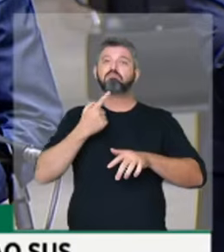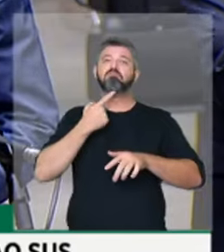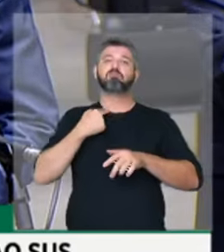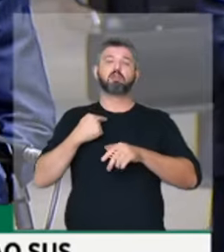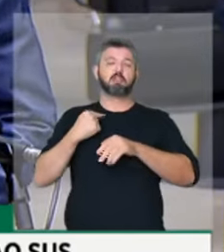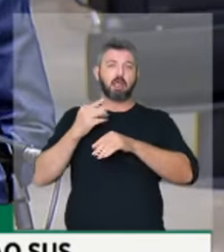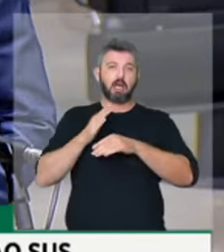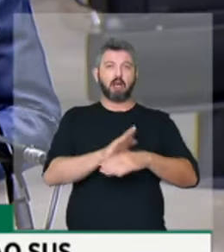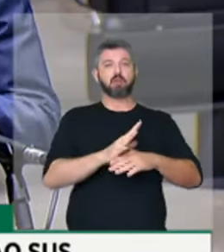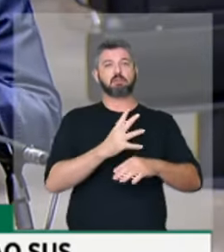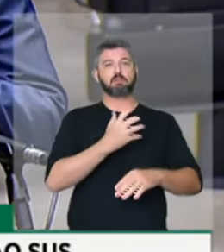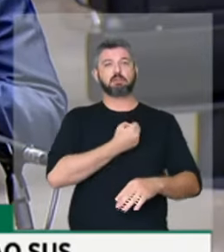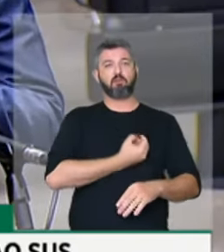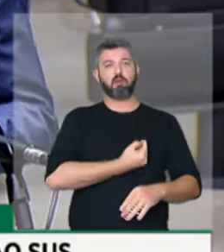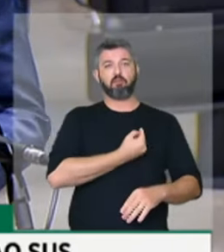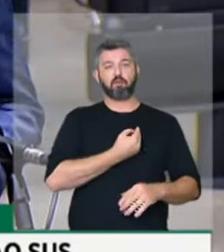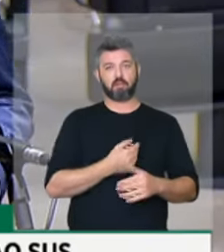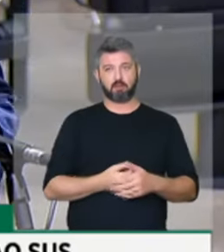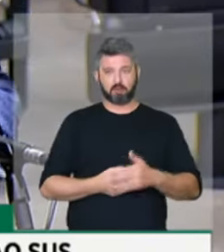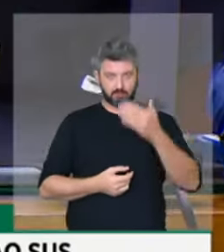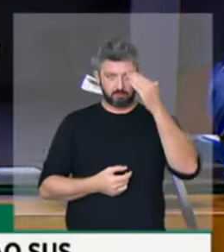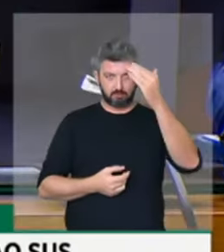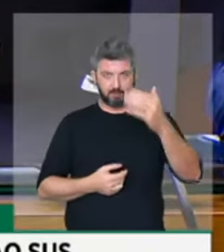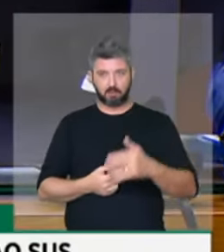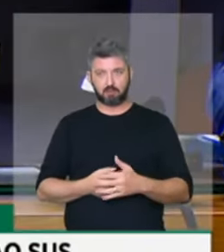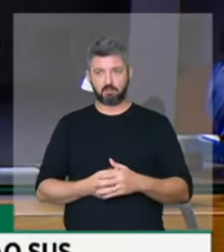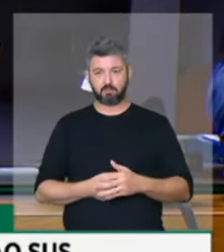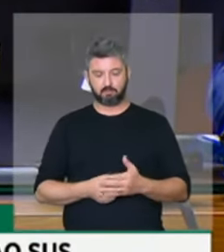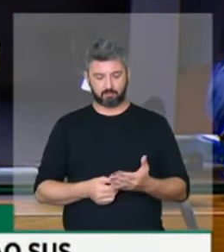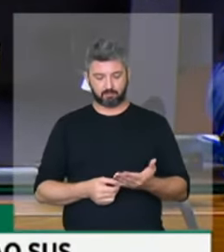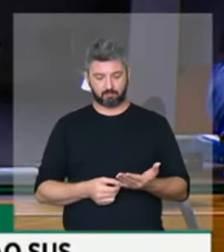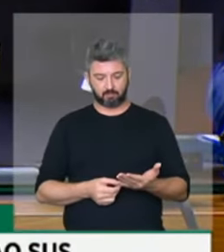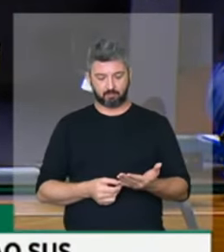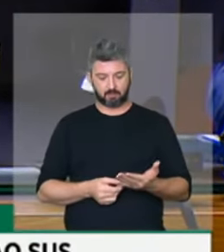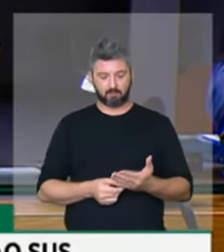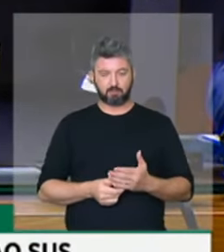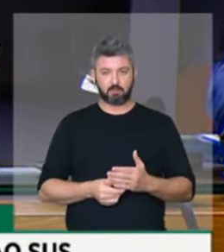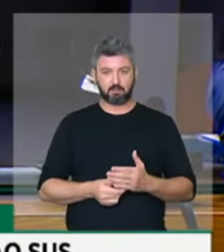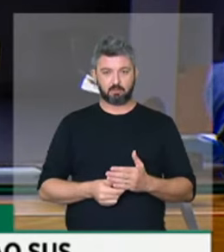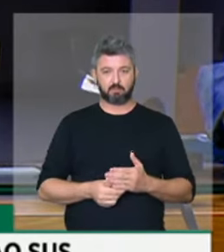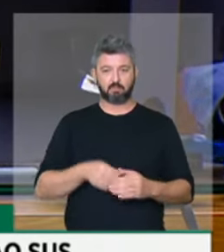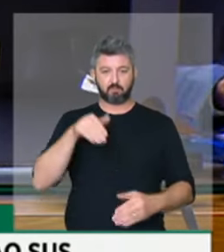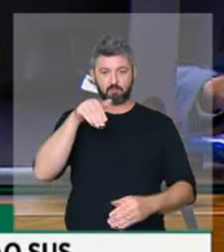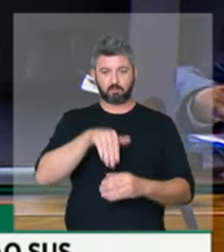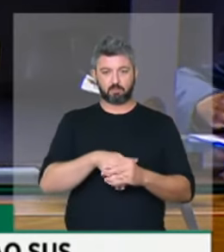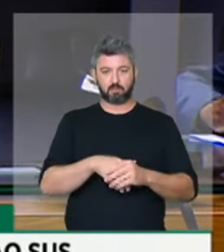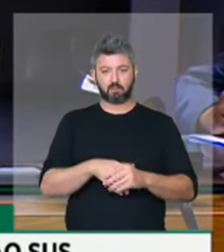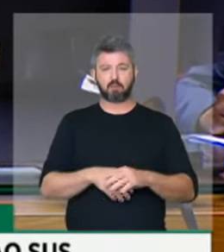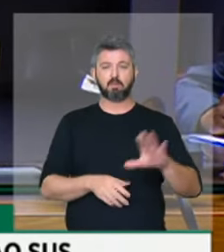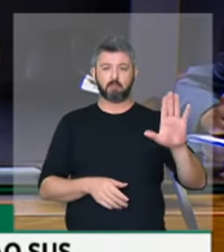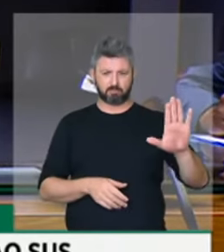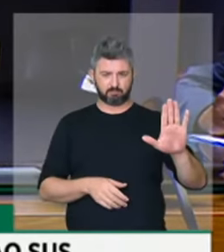OBRIGADO, DEPUTADO LUIZINHO. EM VOTAÇÃO A EMENDA... VAMOS VOTAR E DEPOIS EU ABRO. EM VOTAÇÃO A EMENDA DE